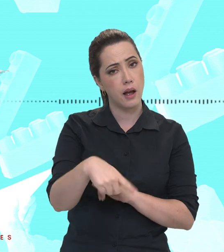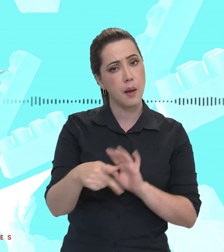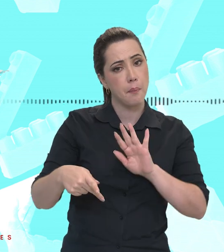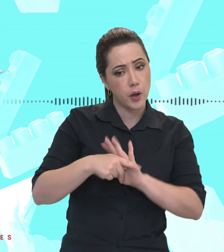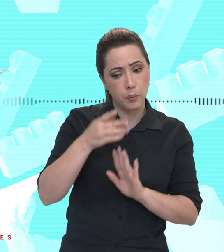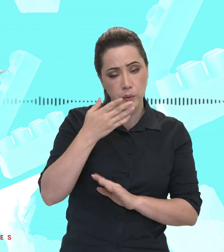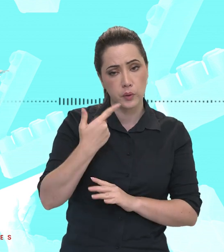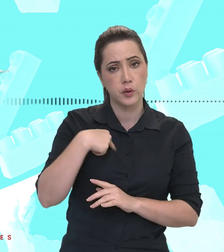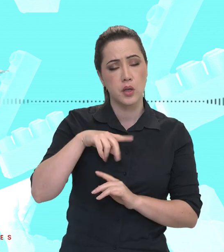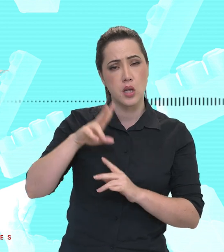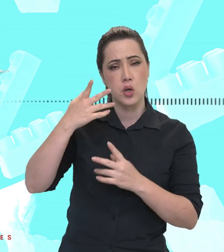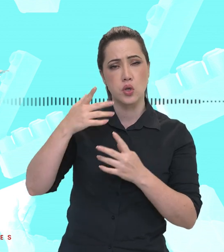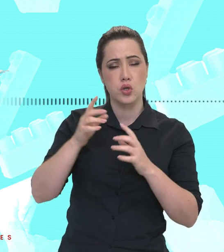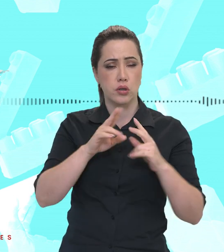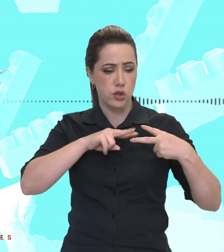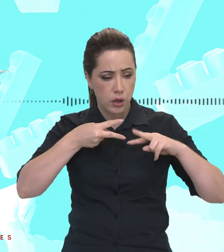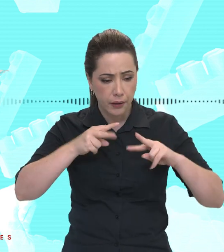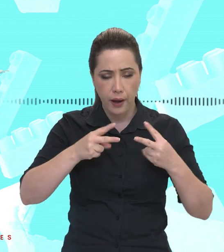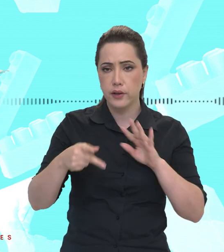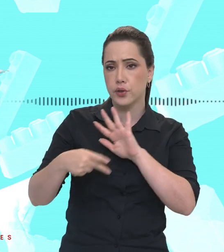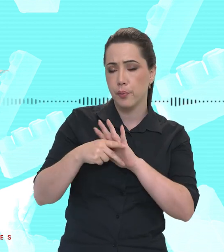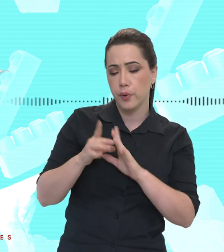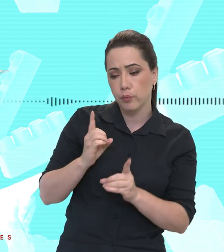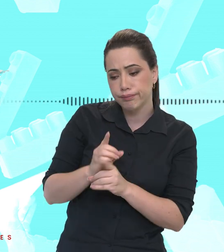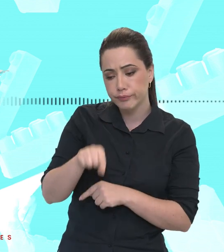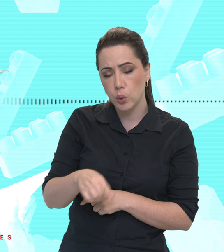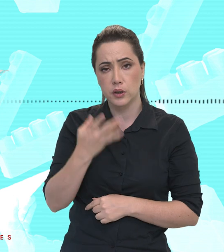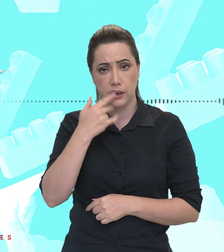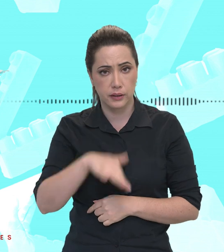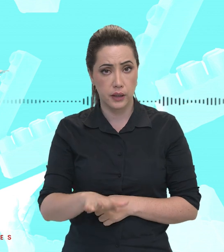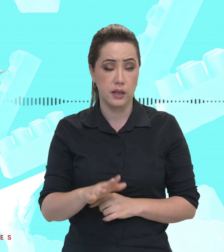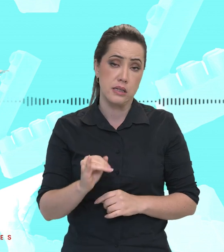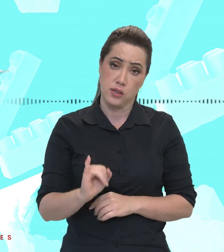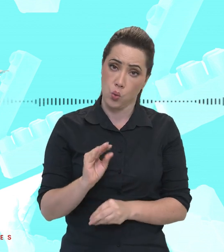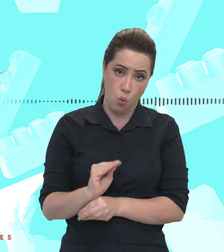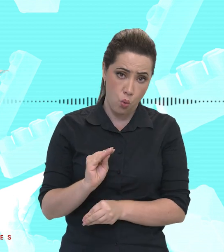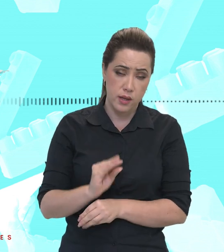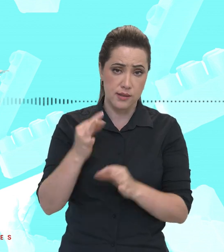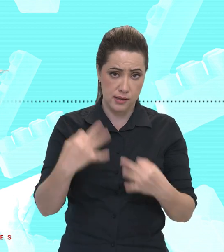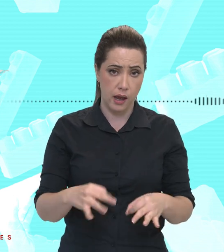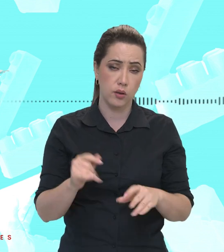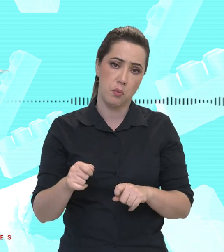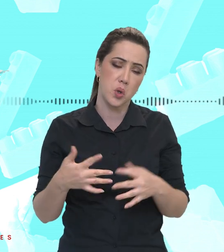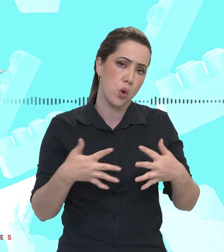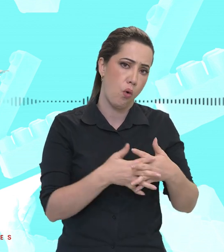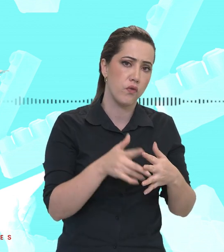não identificado e tratado corretamente, os sintomas podem ser confundidos com outras comorbidades, dificultando o diagnóstico.